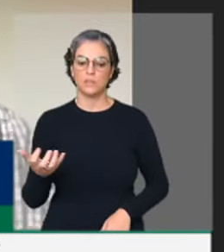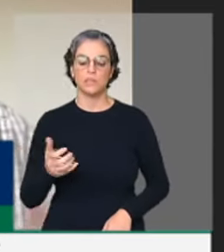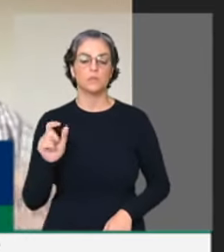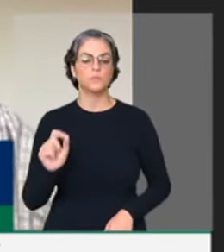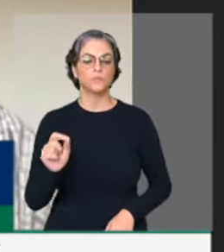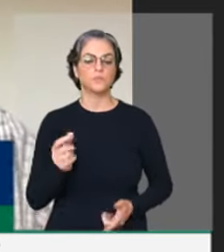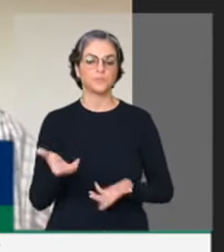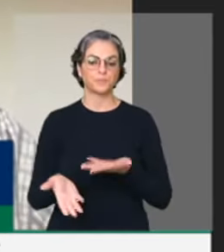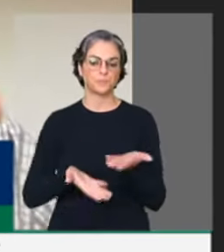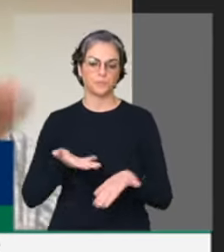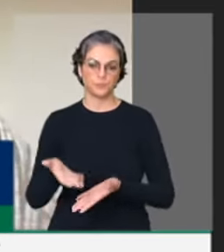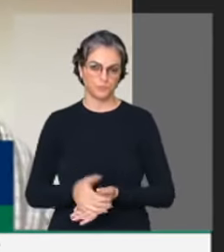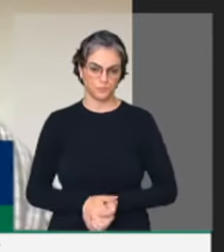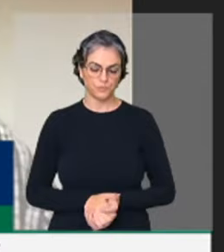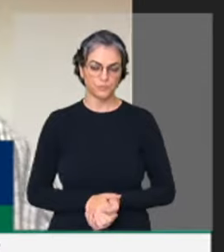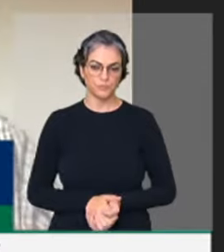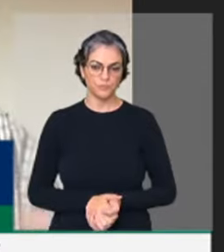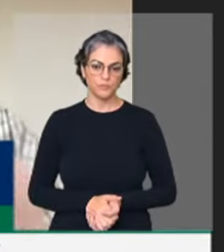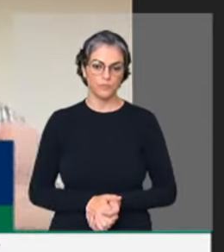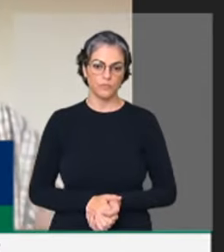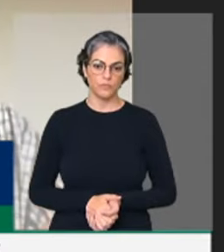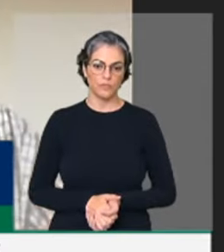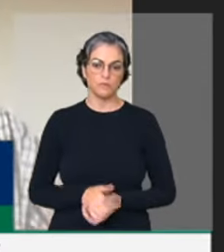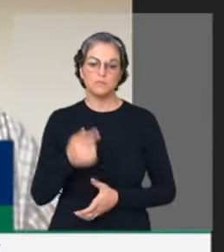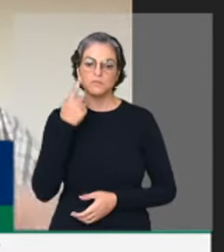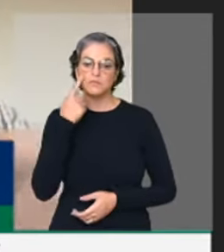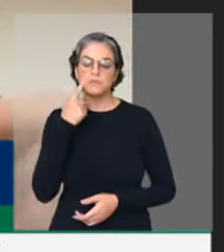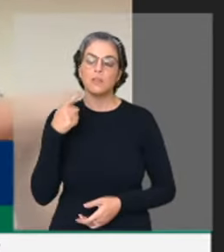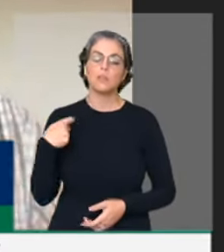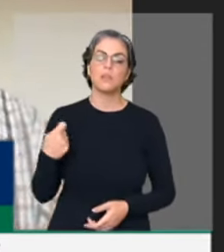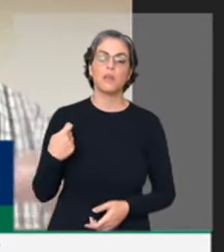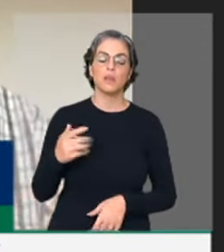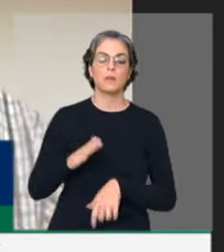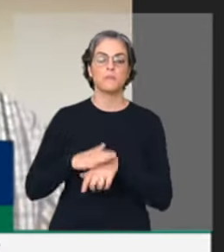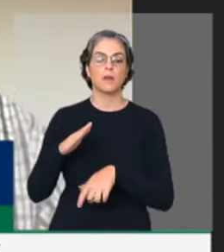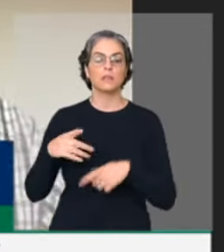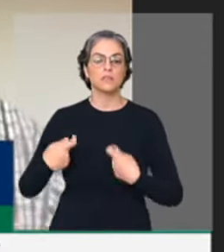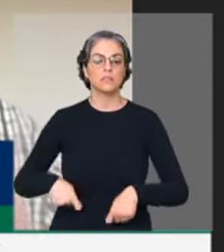A PARTIR DA NECESSIDADE E DA SITUAÇÃO DO PACIENTE E AS SUAS CONDIÇÕES DE SAÚDE. NÃO É GARANTIR LEITO PARA